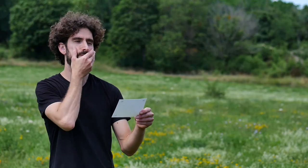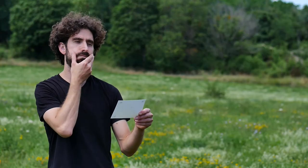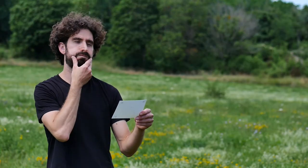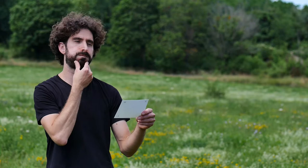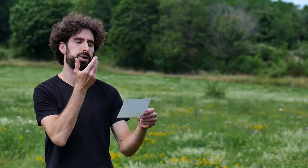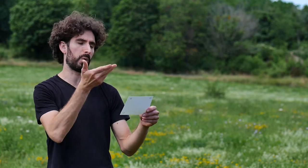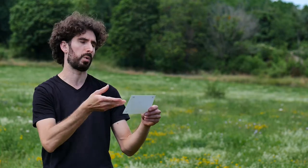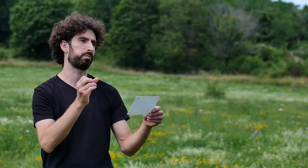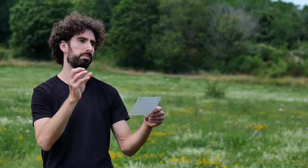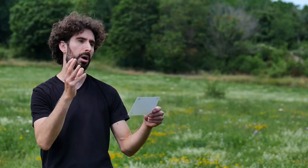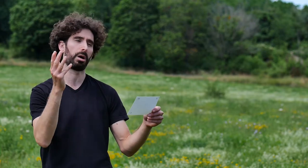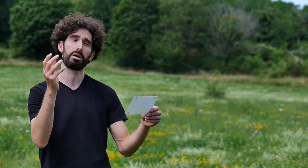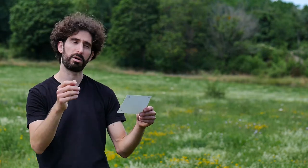T'es beau, ouah !